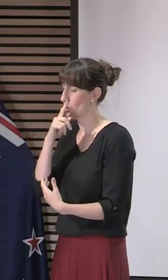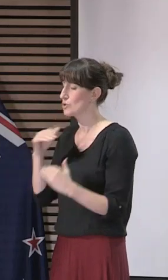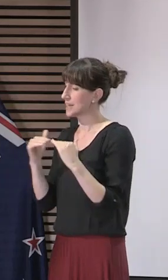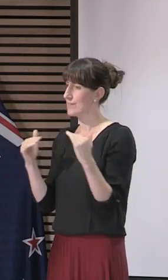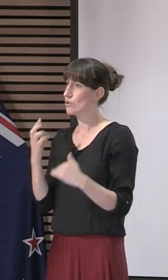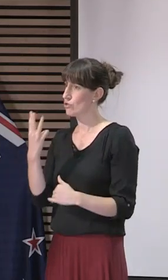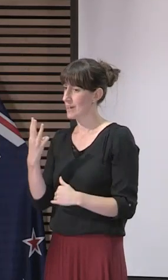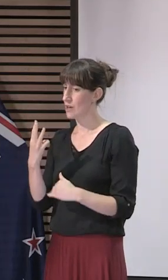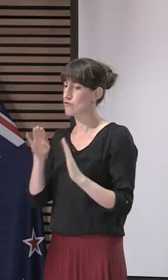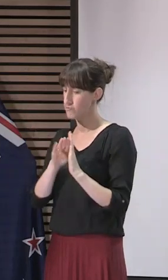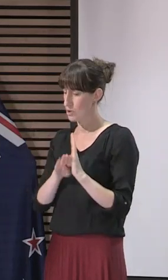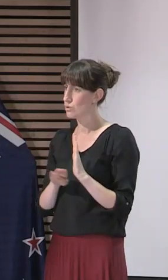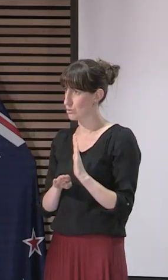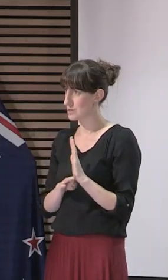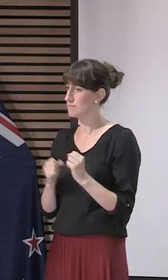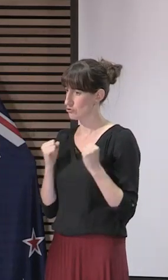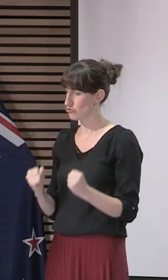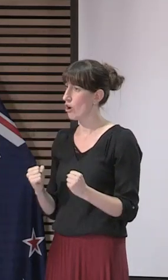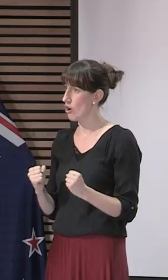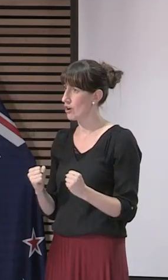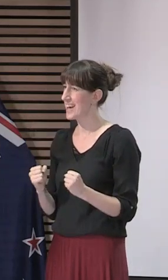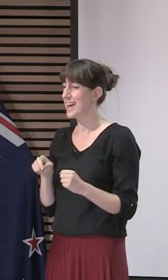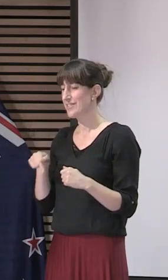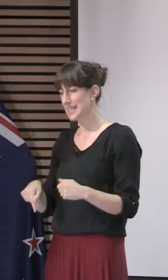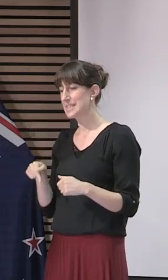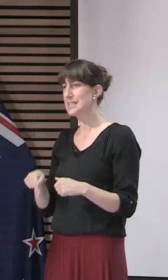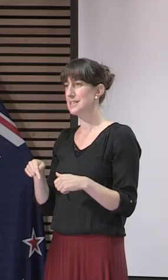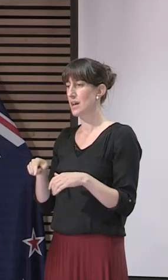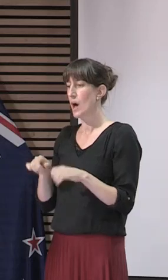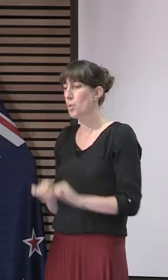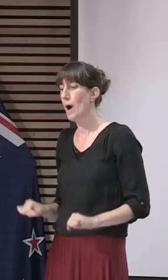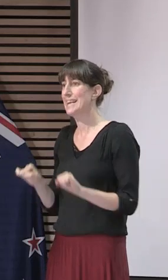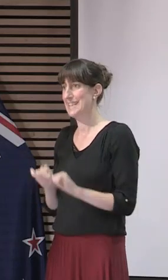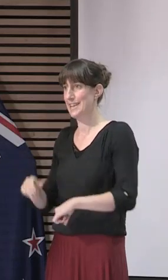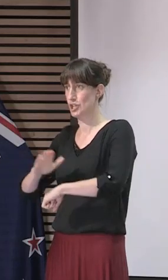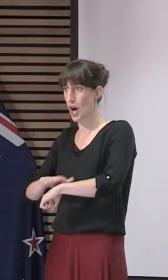nga nama, he mate ano ana nga keehi, a kua kite tatou me o taatau purongo nui i Aotearoa, he mea kotahi noa te tangata ka